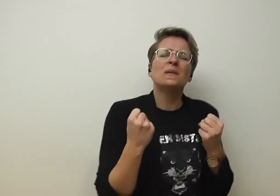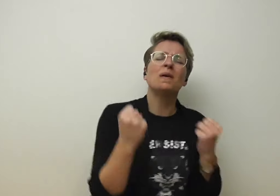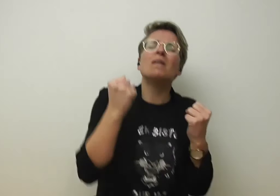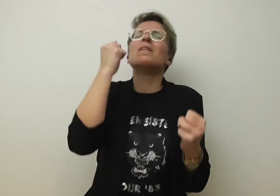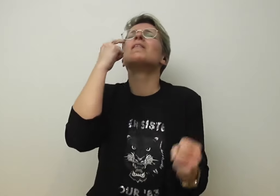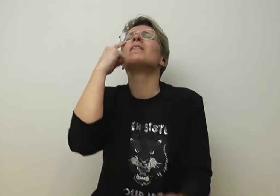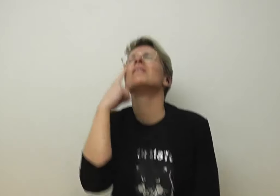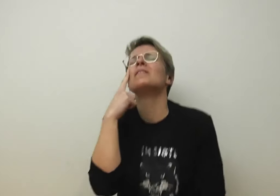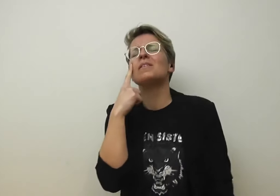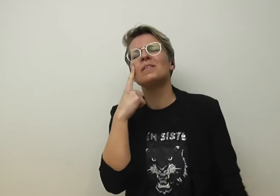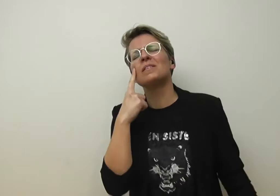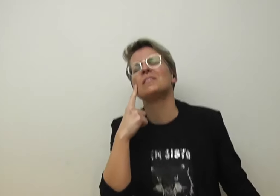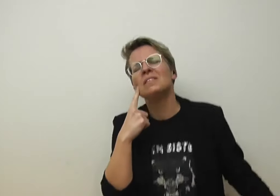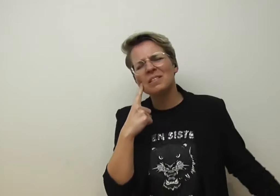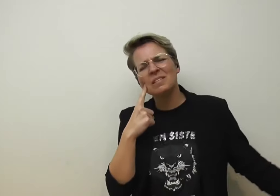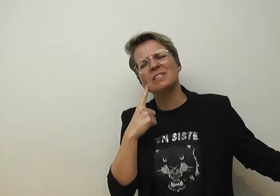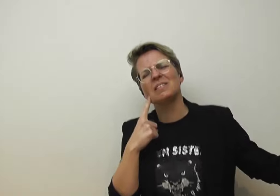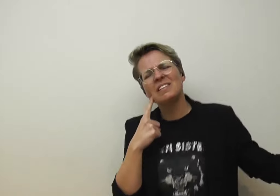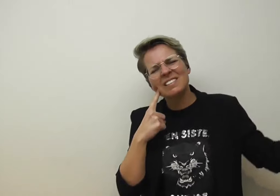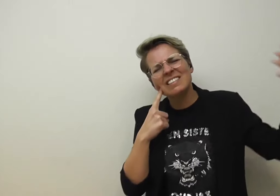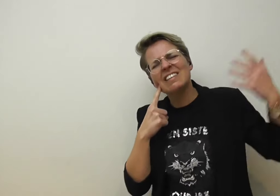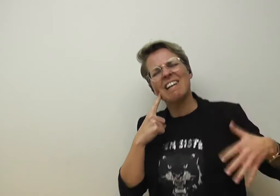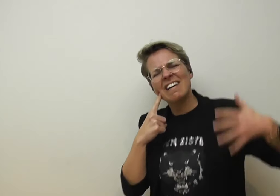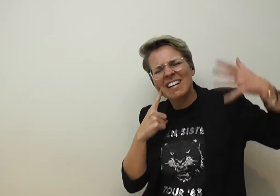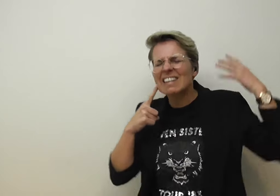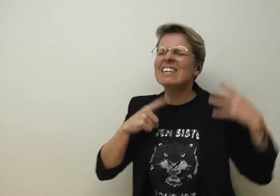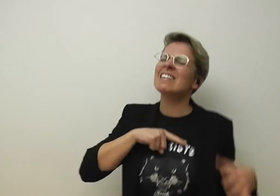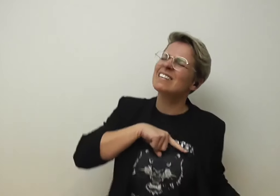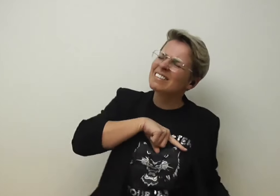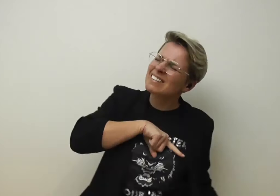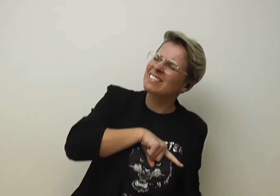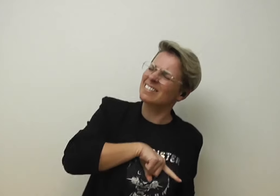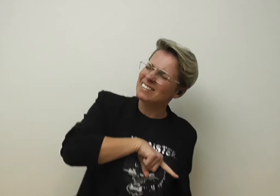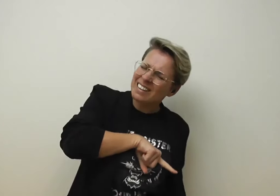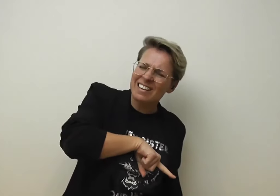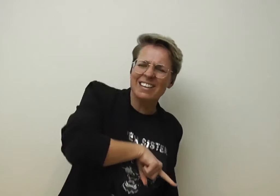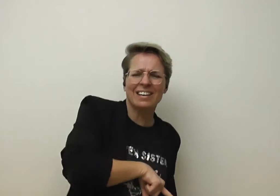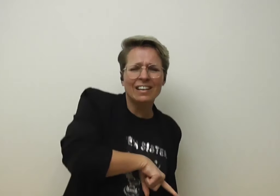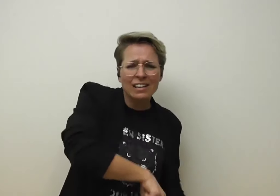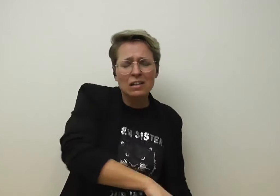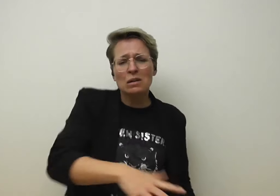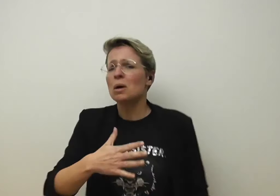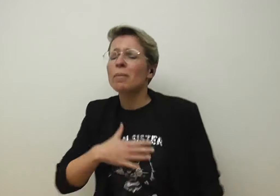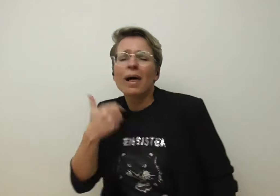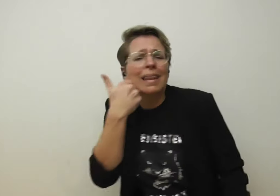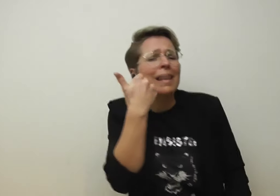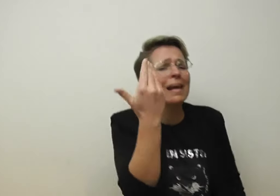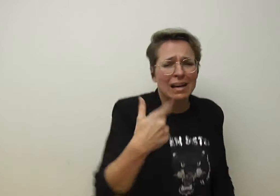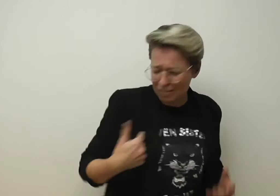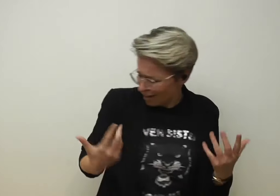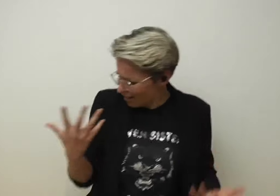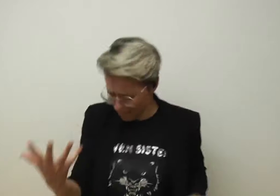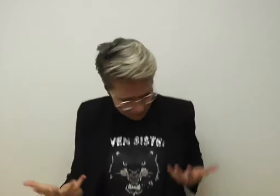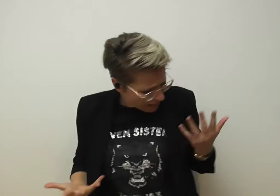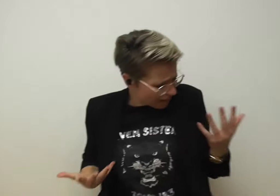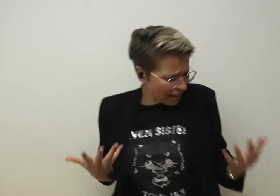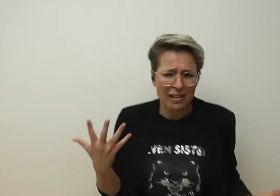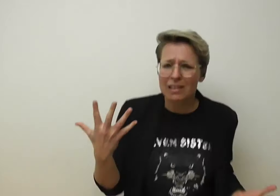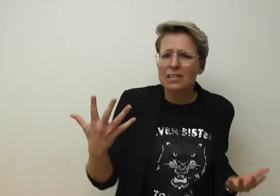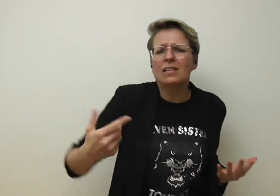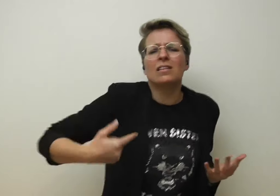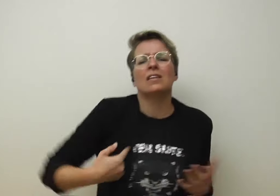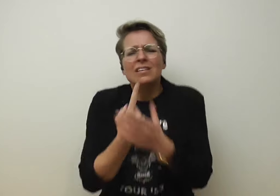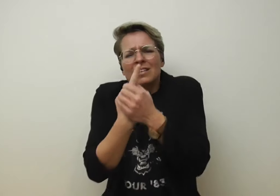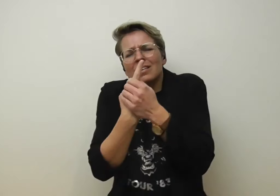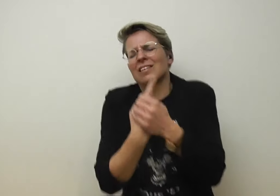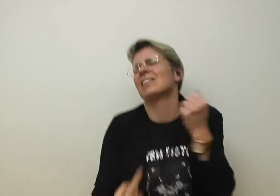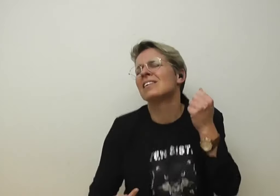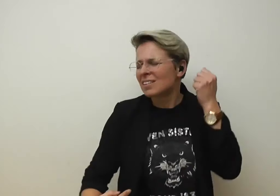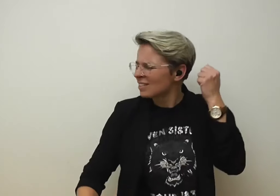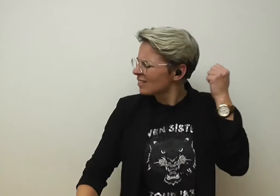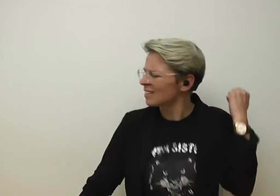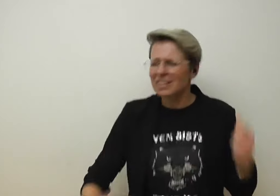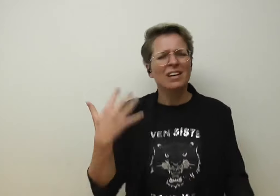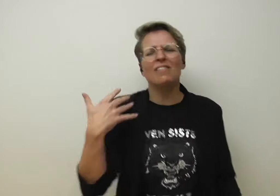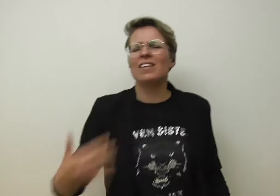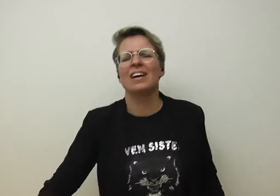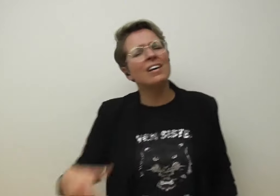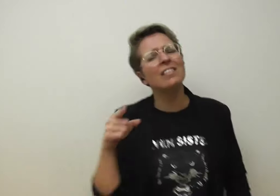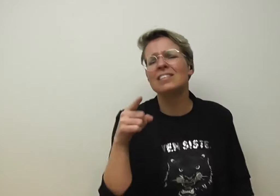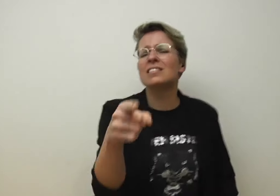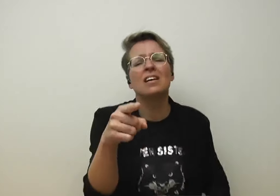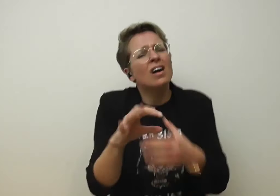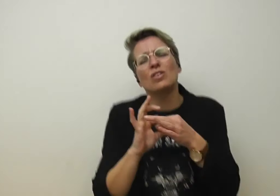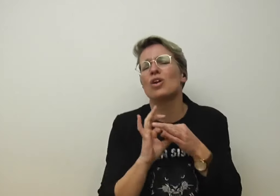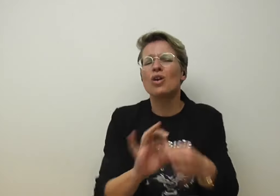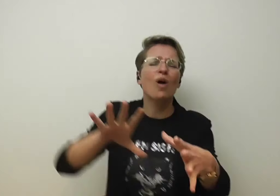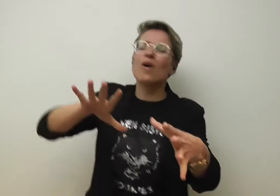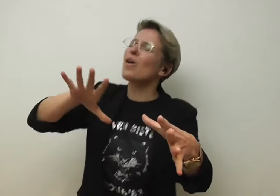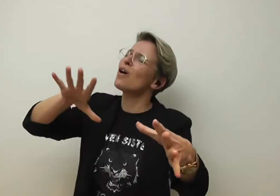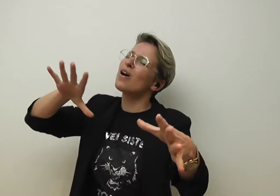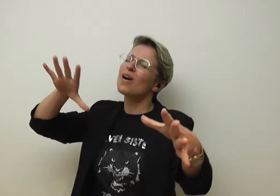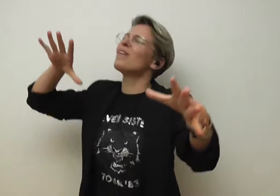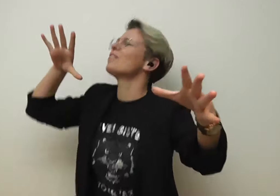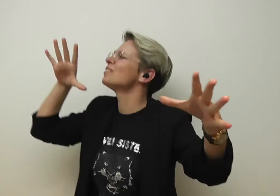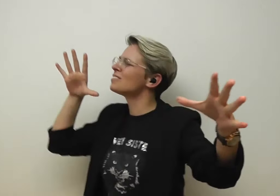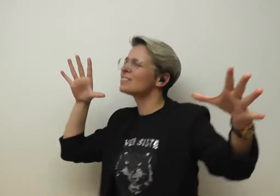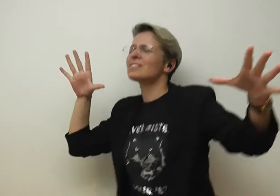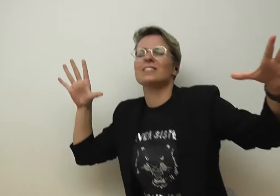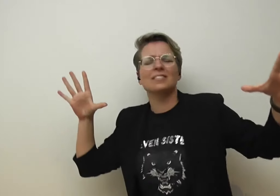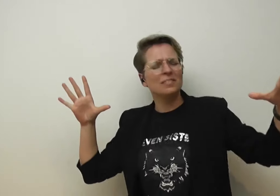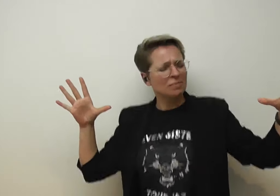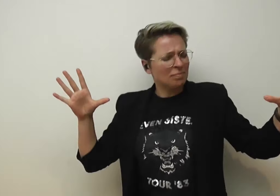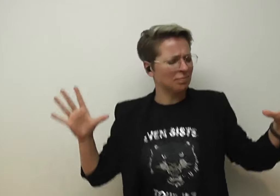Oehoe aha. Oh mijn lief wat moet ik nou Ik zit diep en ik wil jou niet laten gaan